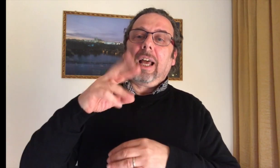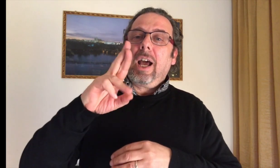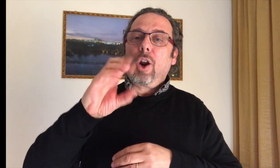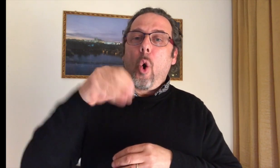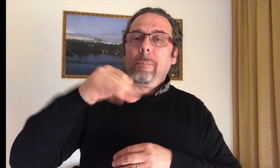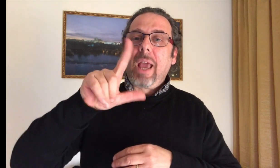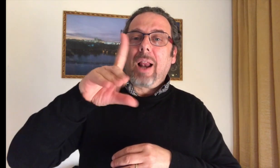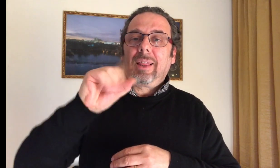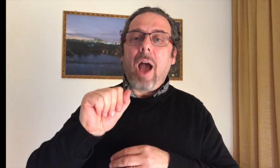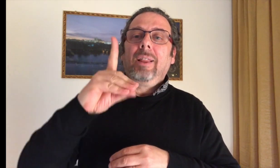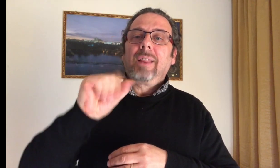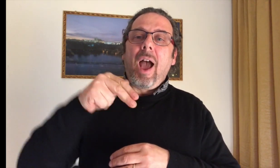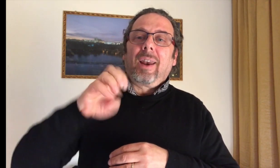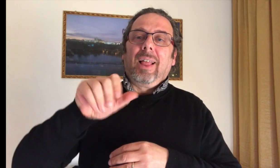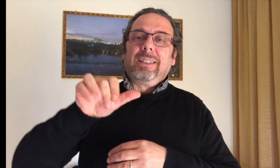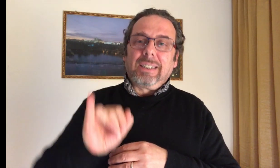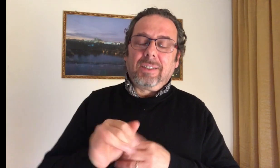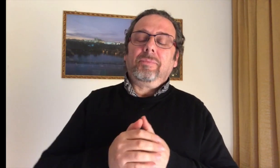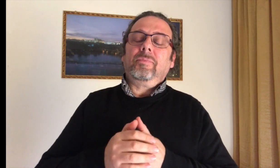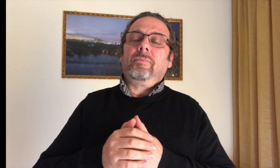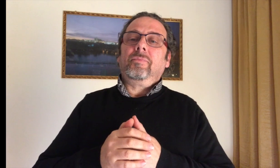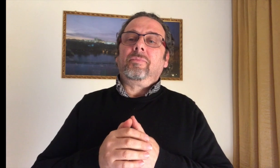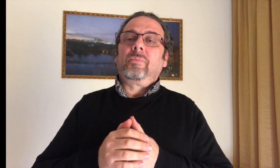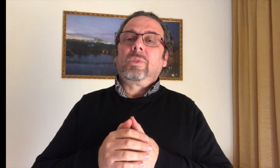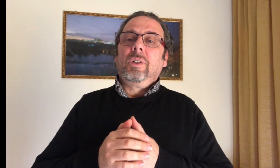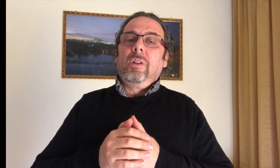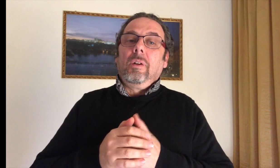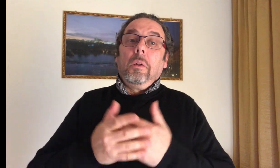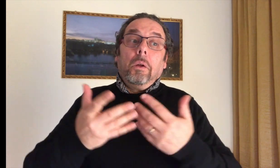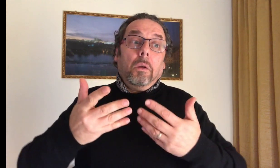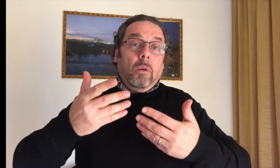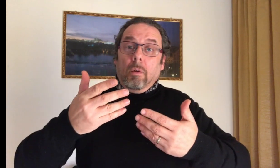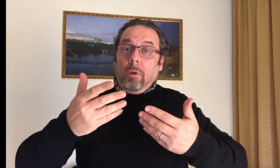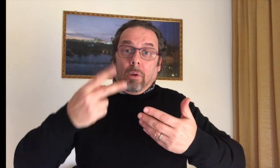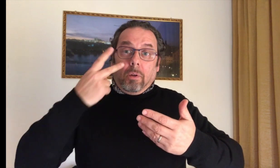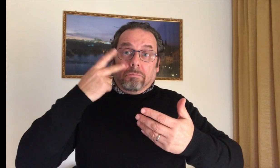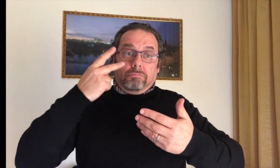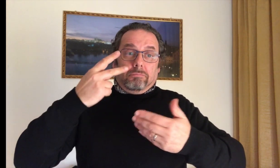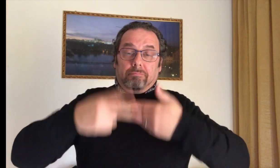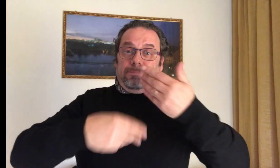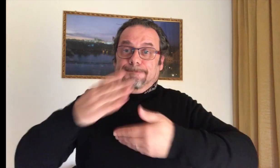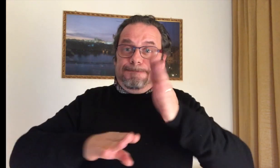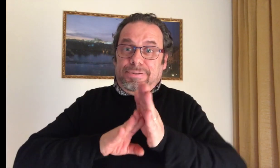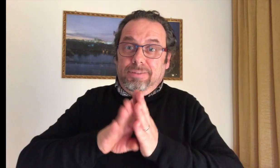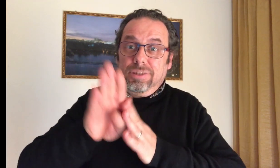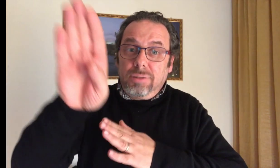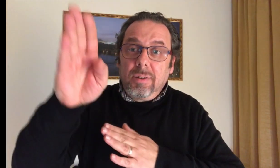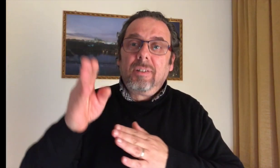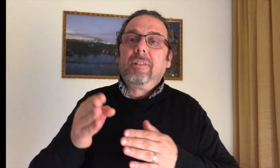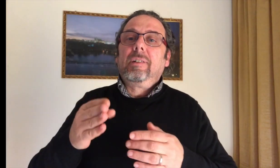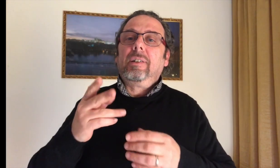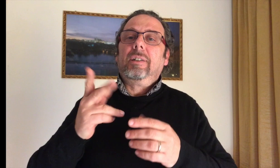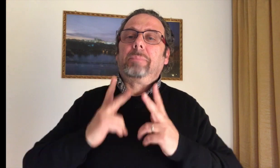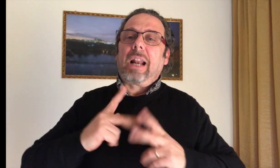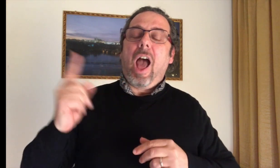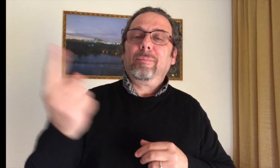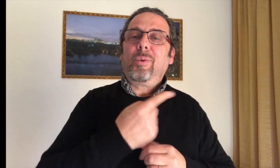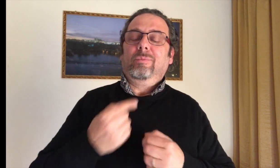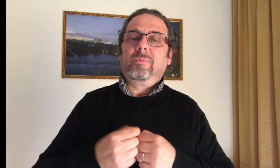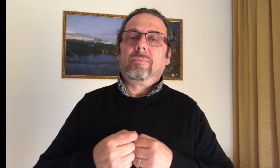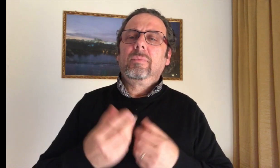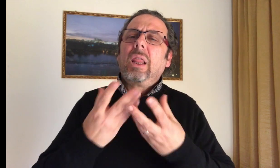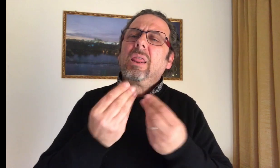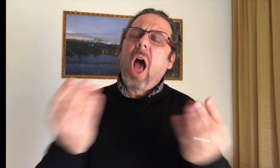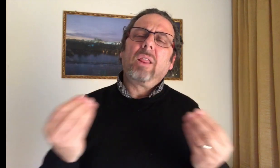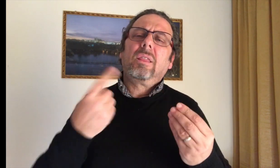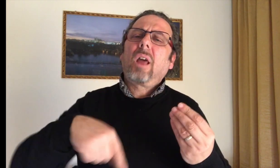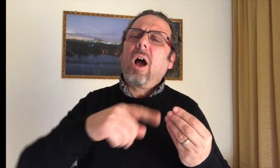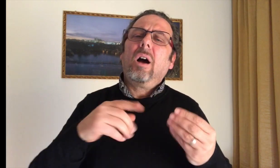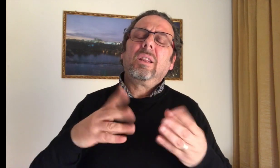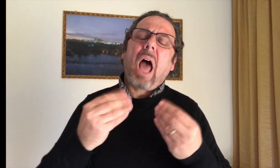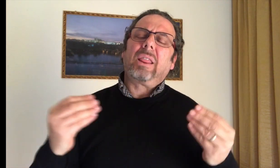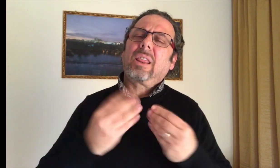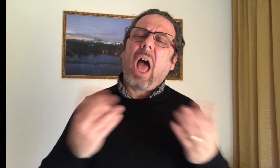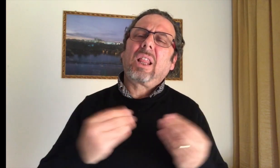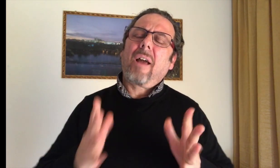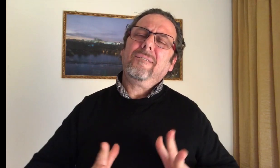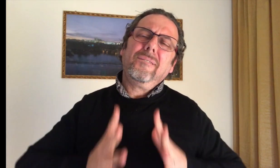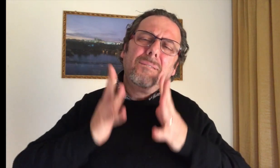momento è entrata nella squadra la Dott.ssa Romilda Danesi, vogliamo avere il meglio e più successo in futuro!